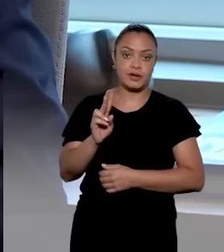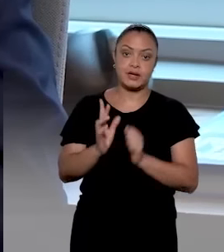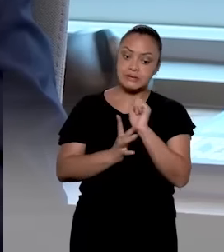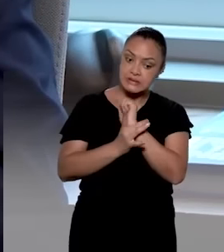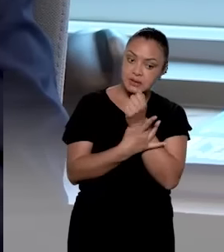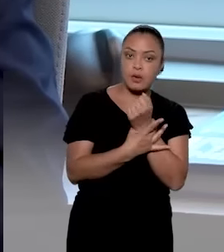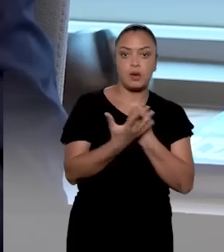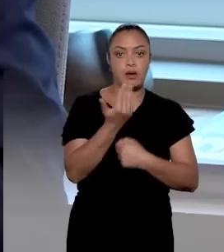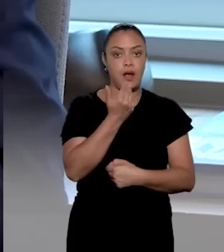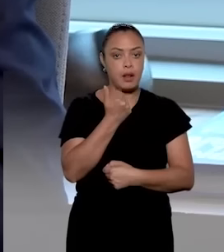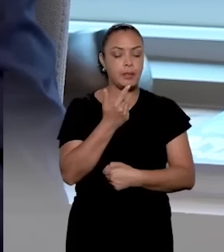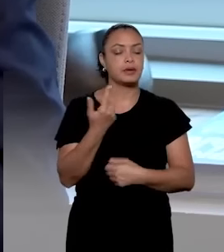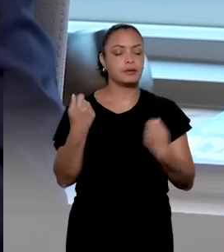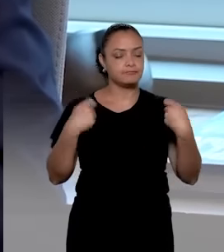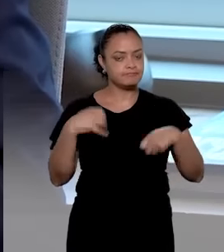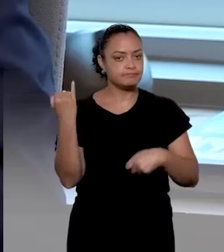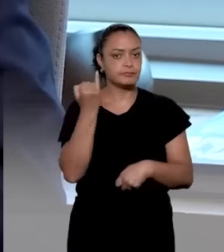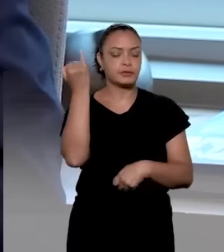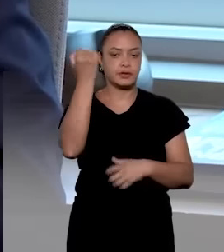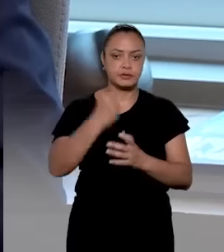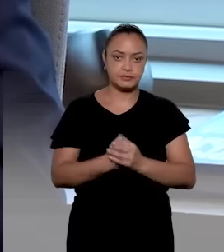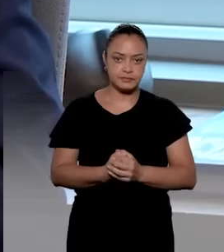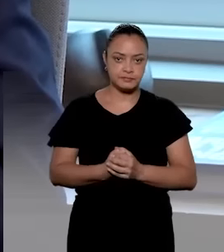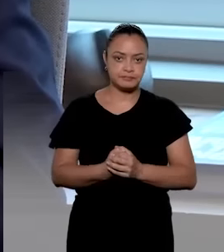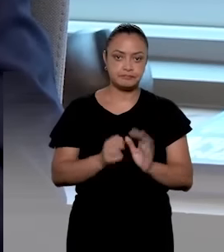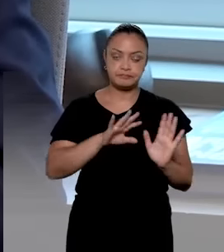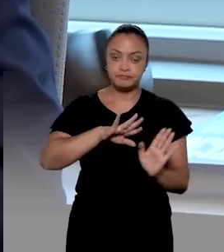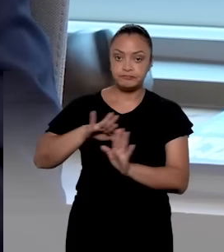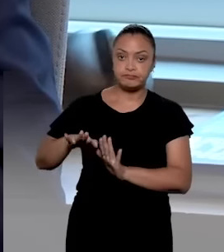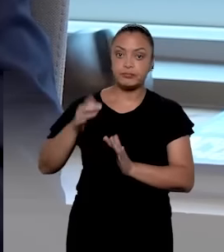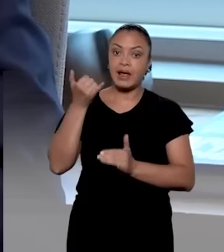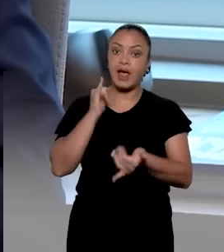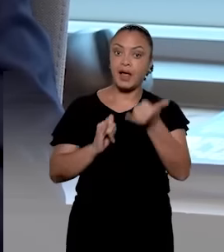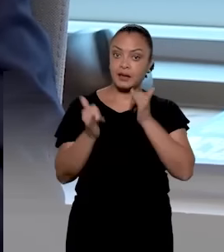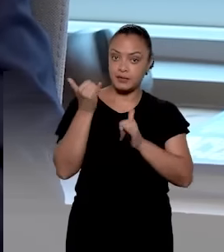central para a sobrevivência da humanidade. A segunda é a segurança energética. Um tema